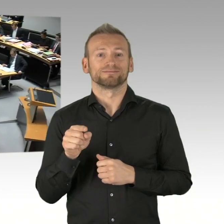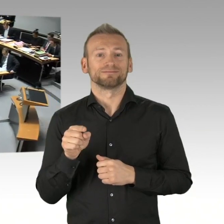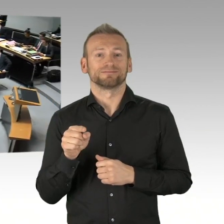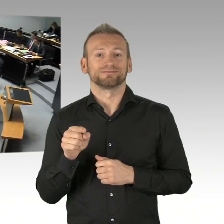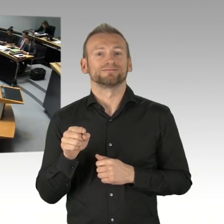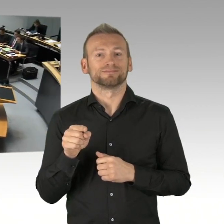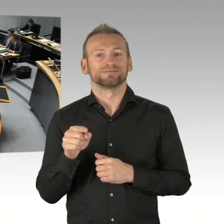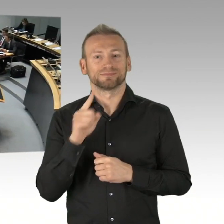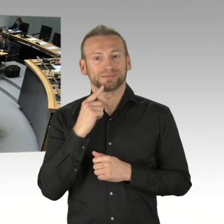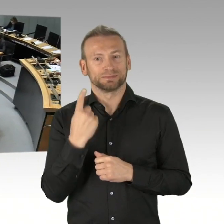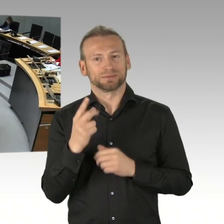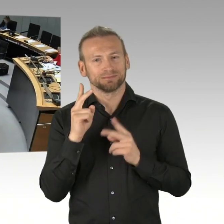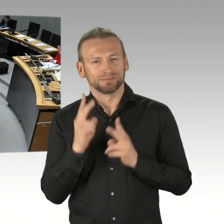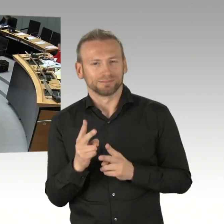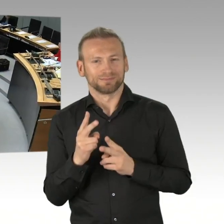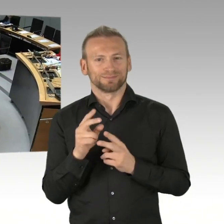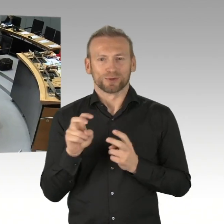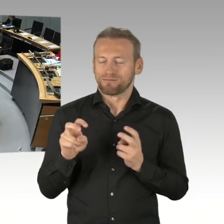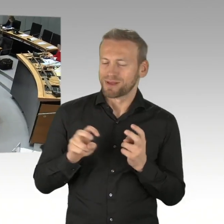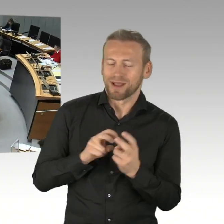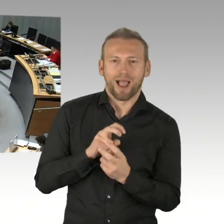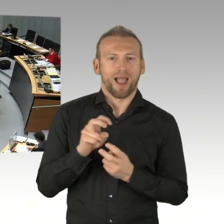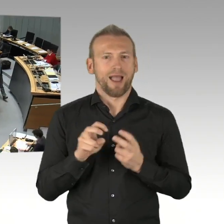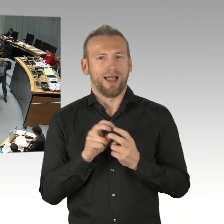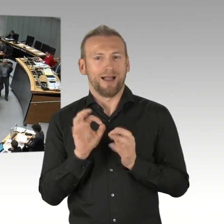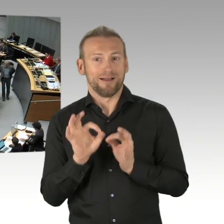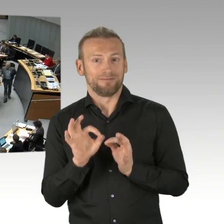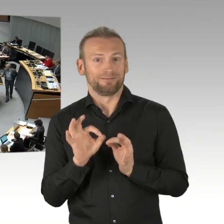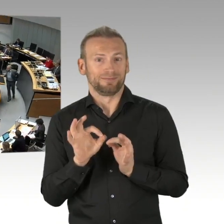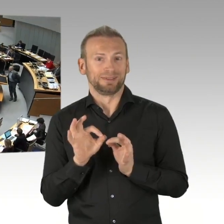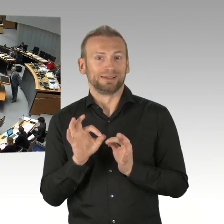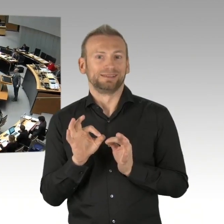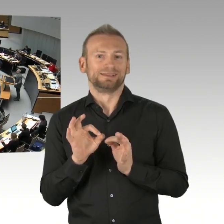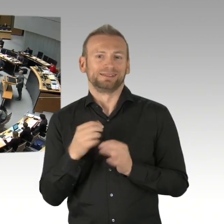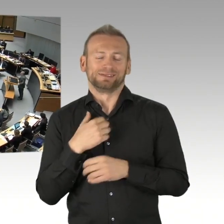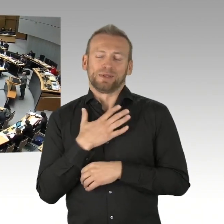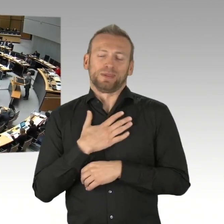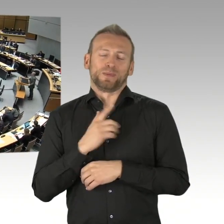(Zwischenrufe) (Rednerwechsel) Meine Damen und Herren,